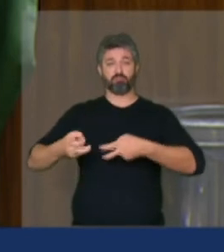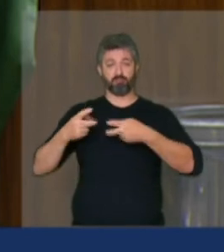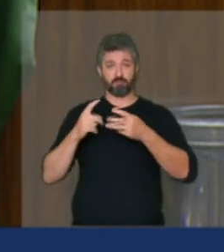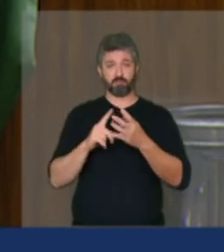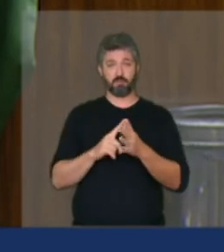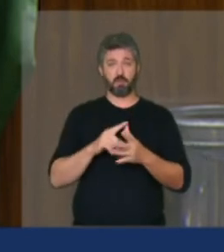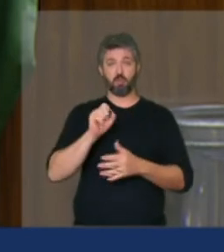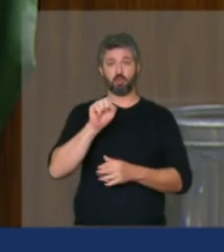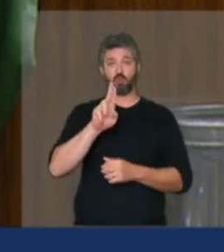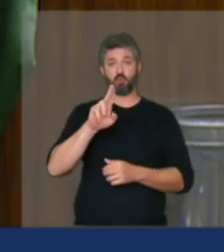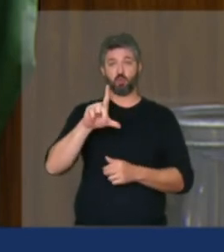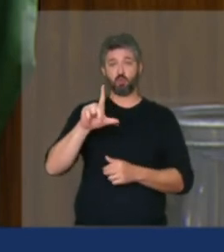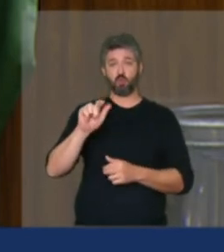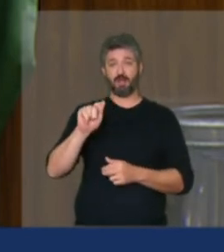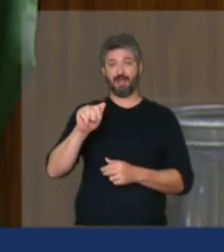MINERAÇÃO, A SUL GÁ S, A